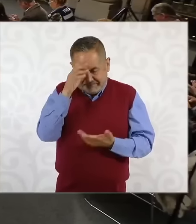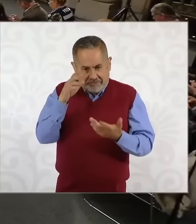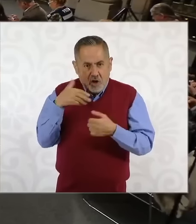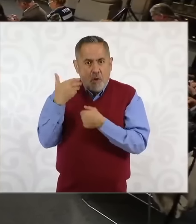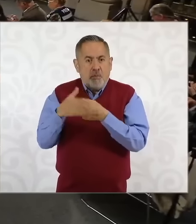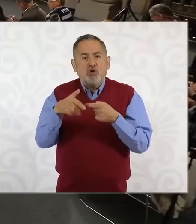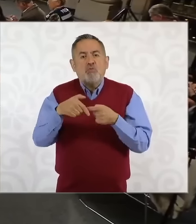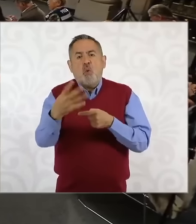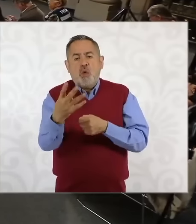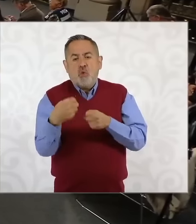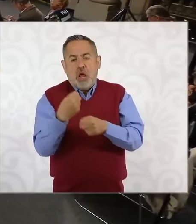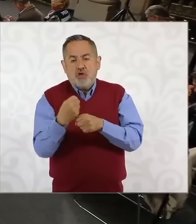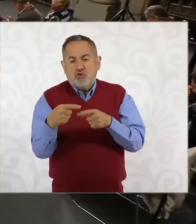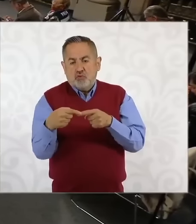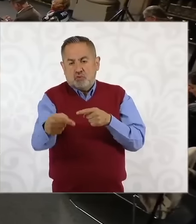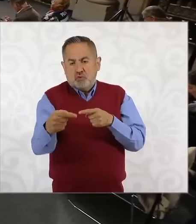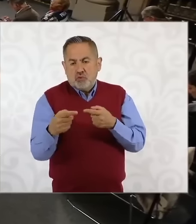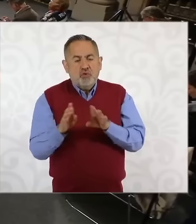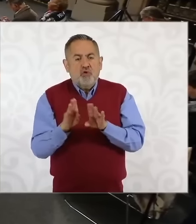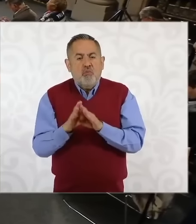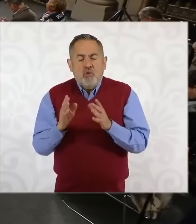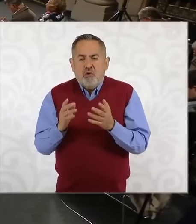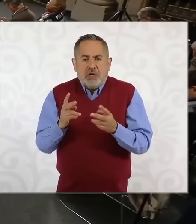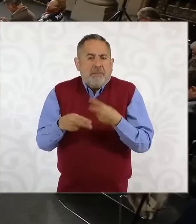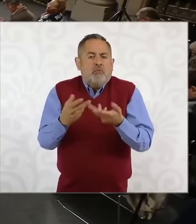4 años de gobierno y, por supuesto, al que viene? Ese era el primer cuestionamiento.